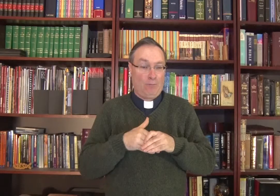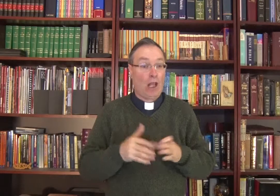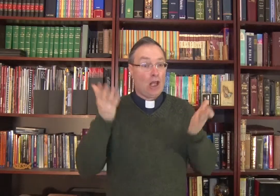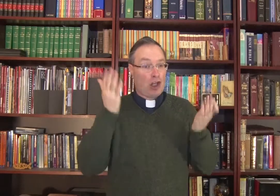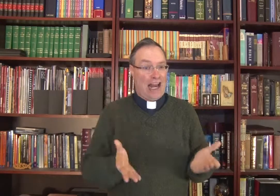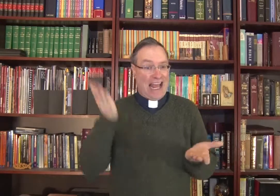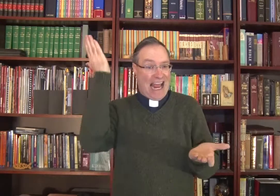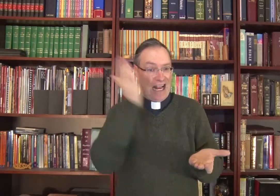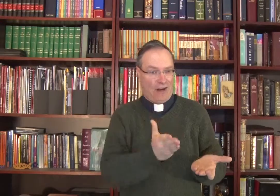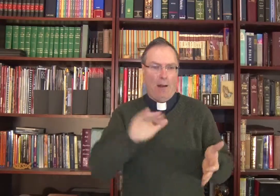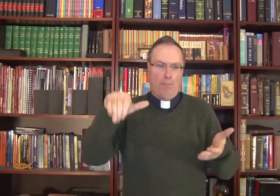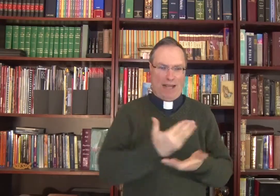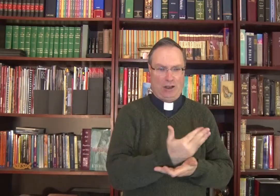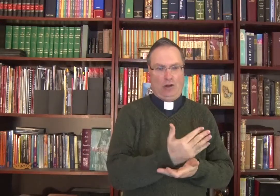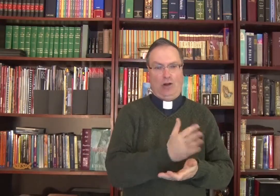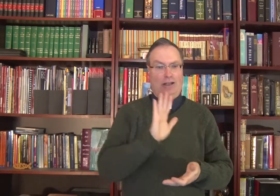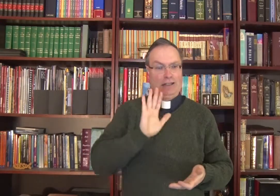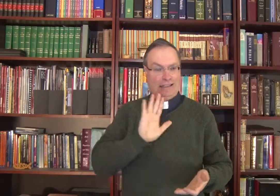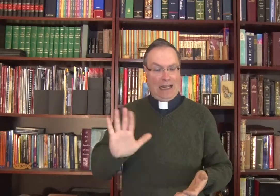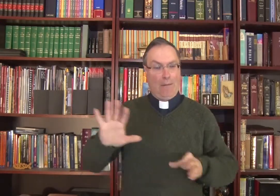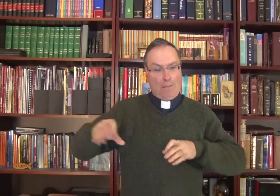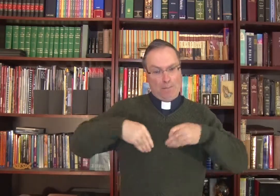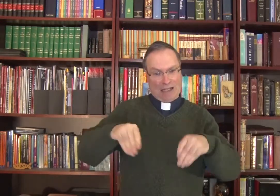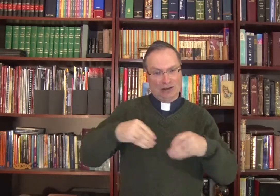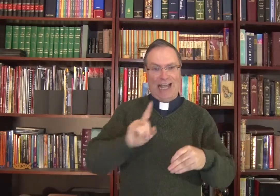Cela arrivera parce que tes marchands